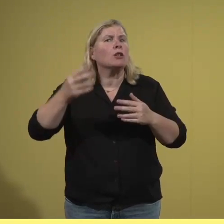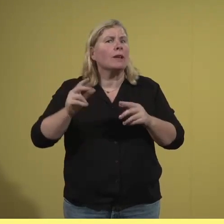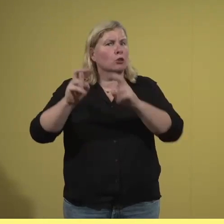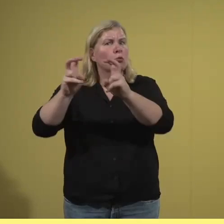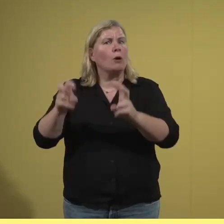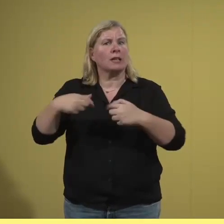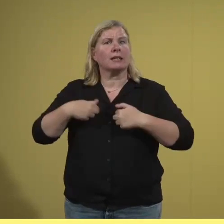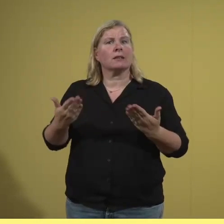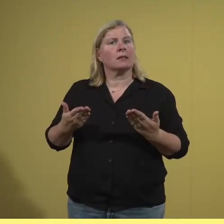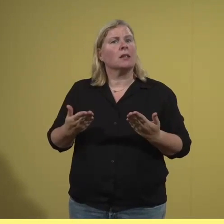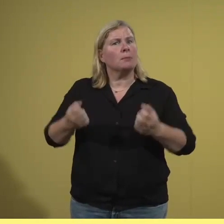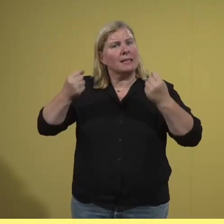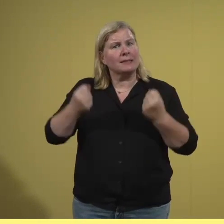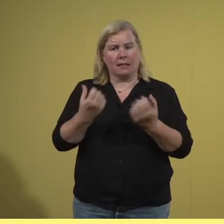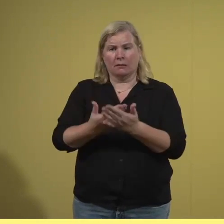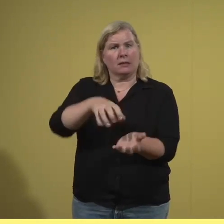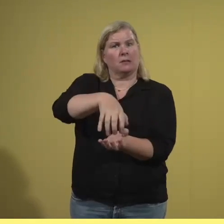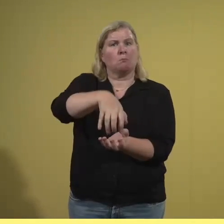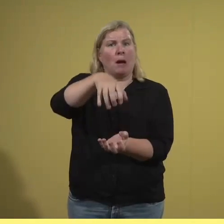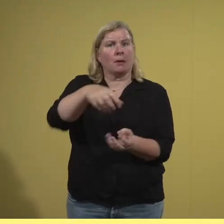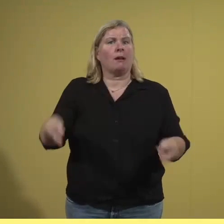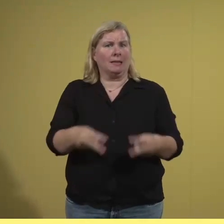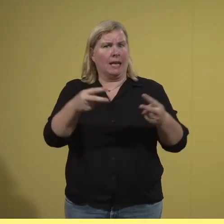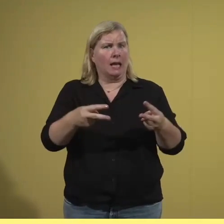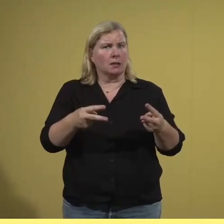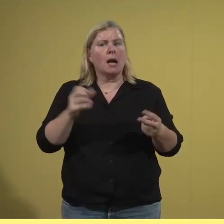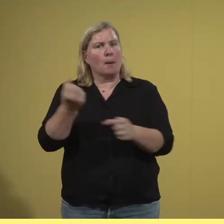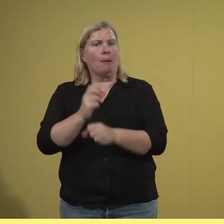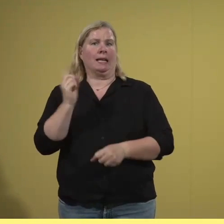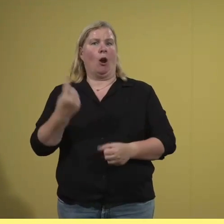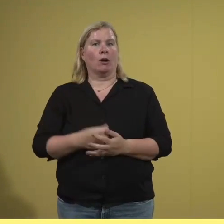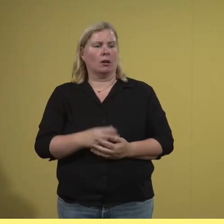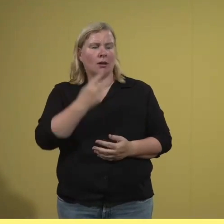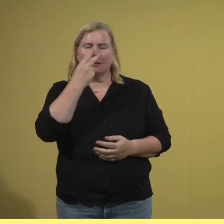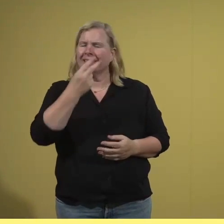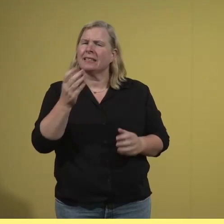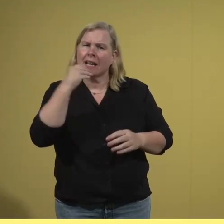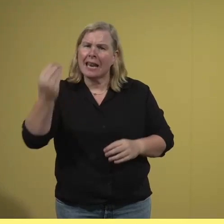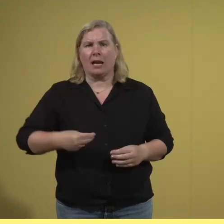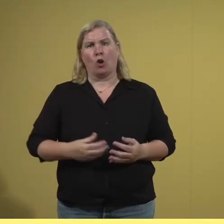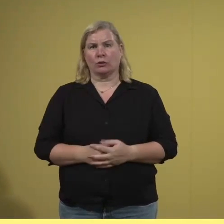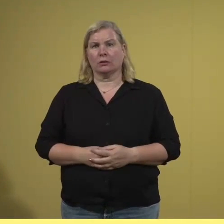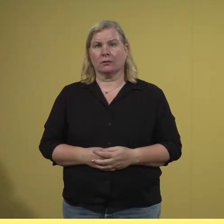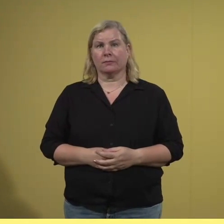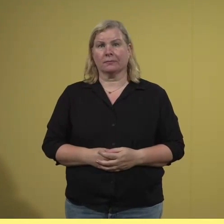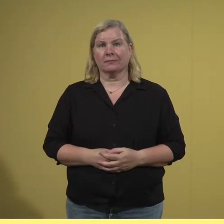wenn ich wieder zu Hause bin, diesen Paprikasalat nachkochen. Das sieht nämlich wirklich extrem lecker aus.